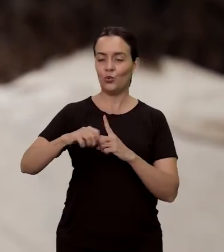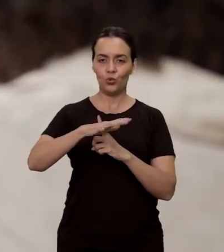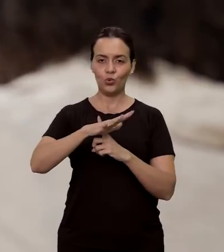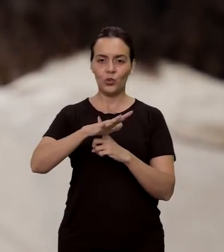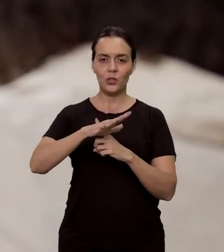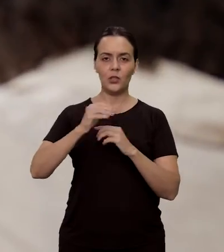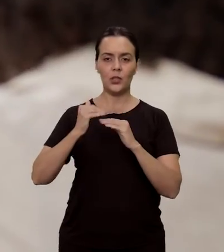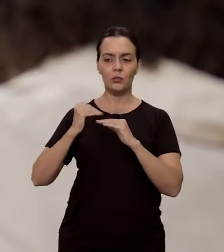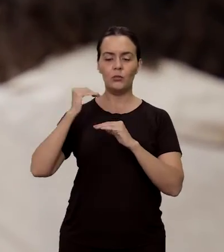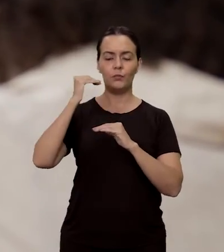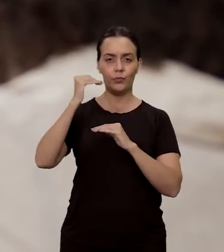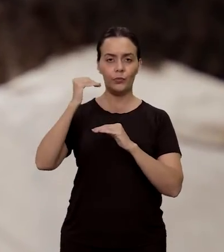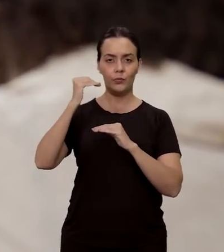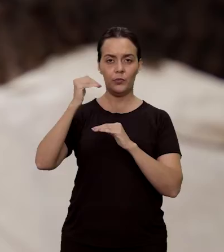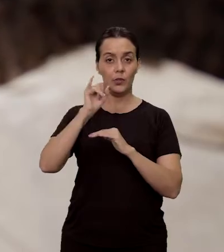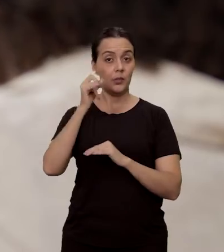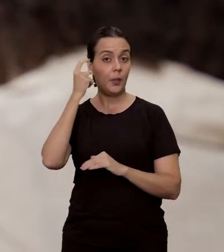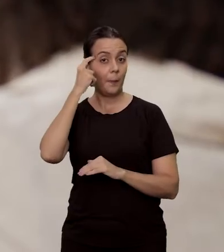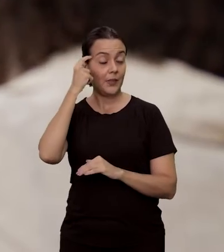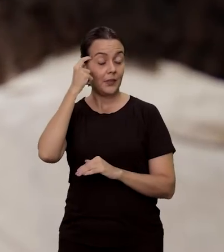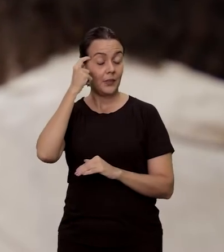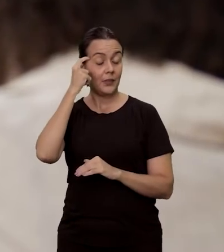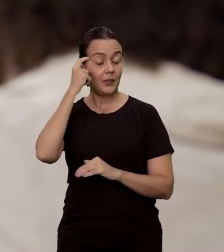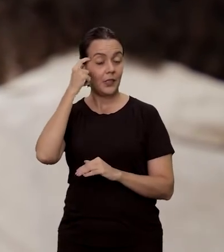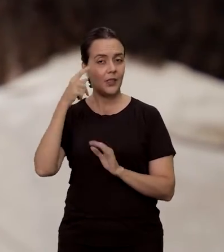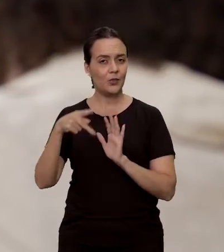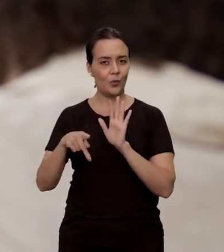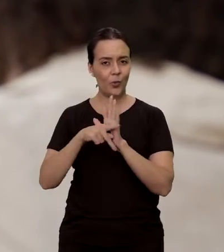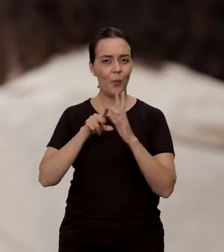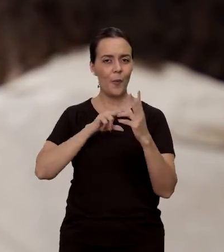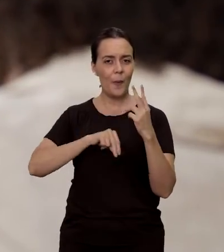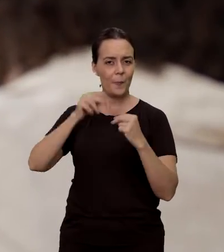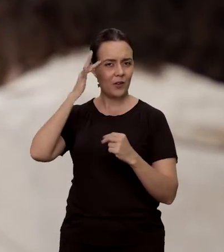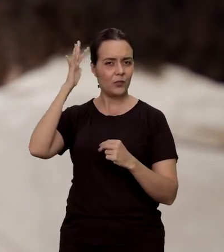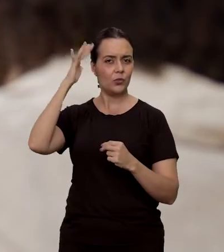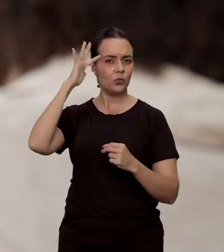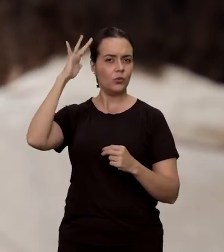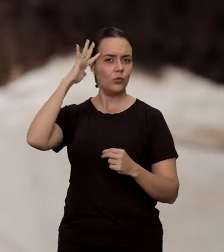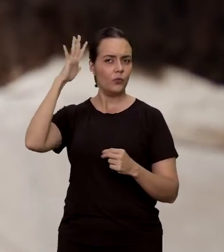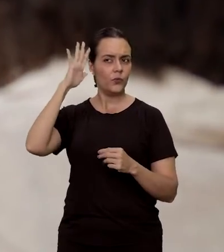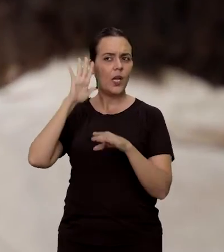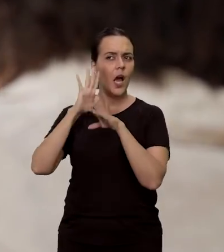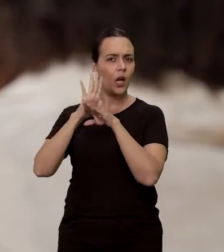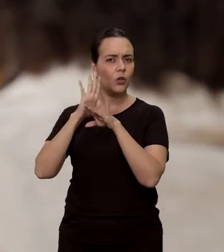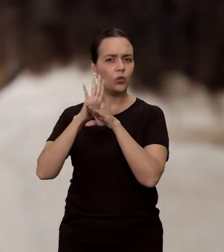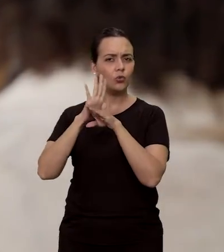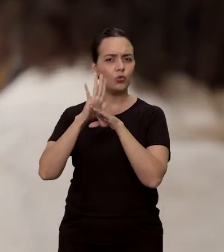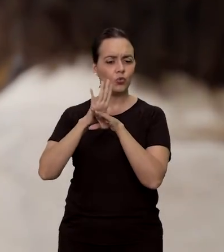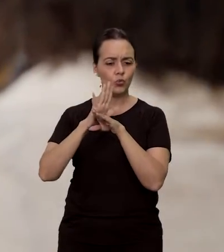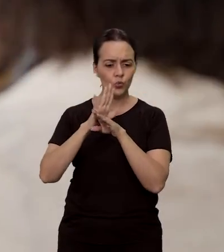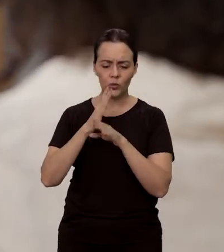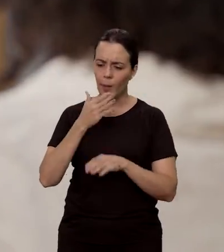[Katiúscia] Sim, e se a gente está pensando aqui, filosoficamente, como a filosofia nos ajuda a pensar e reconhecer esse lugar,